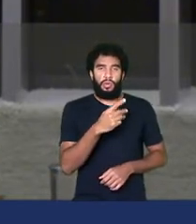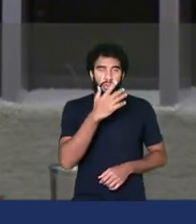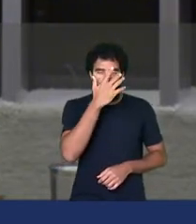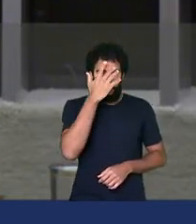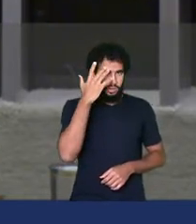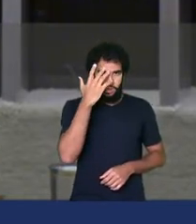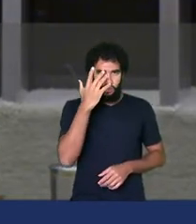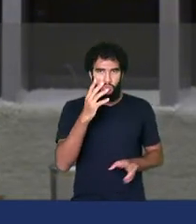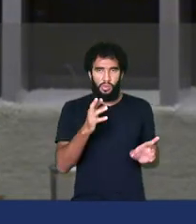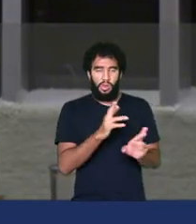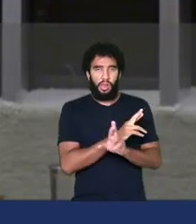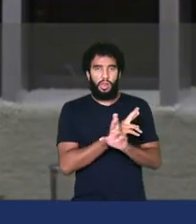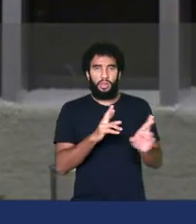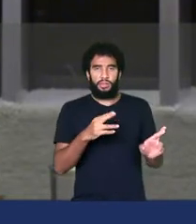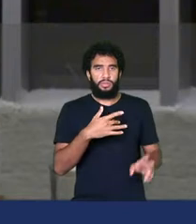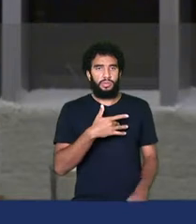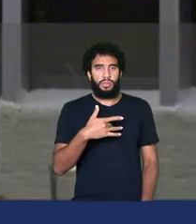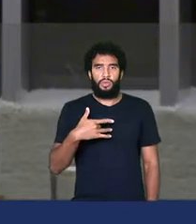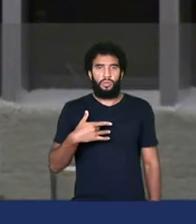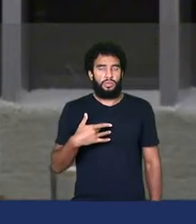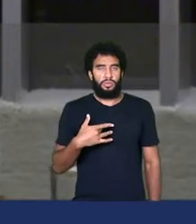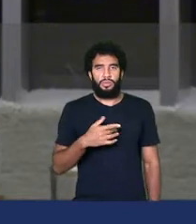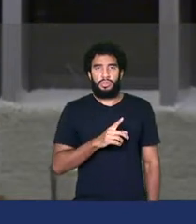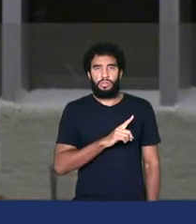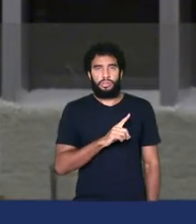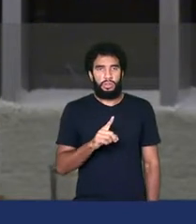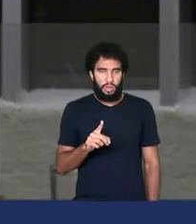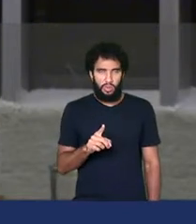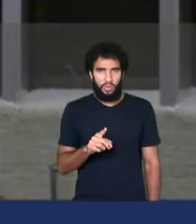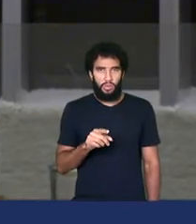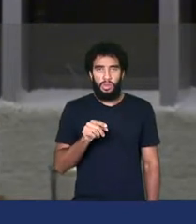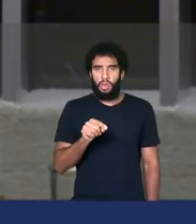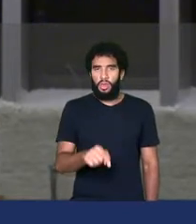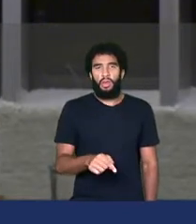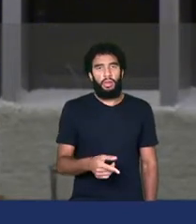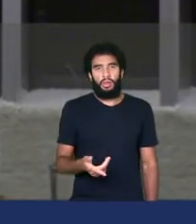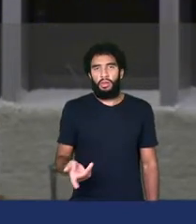UMA RELAÇÃO ABUSIVA E APRISIONADORA COM OS JOGOS, ELA É ABSOLUTAMENTE CONCRETA